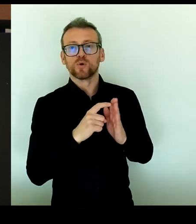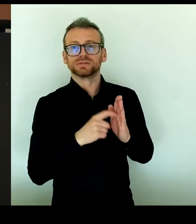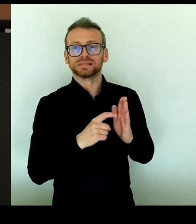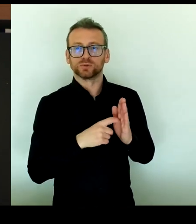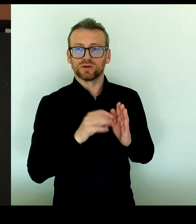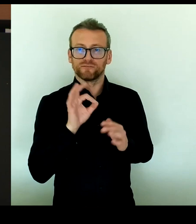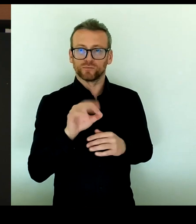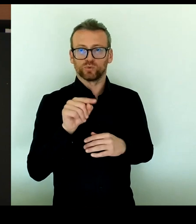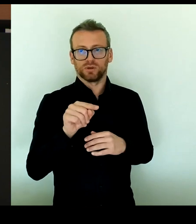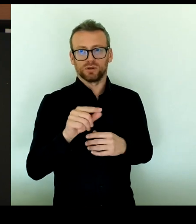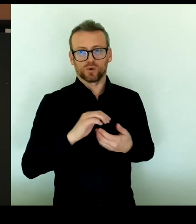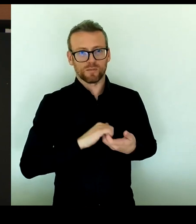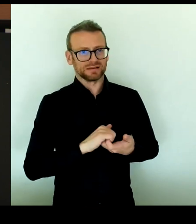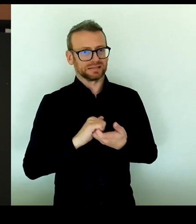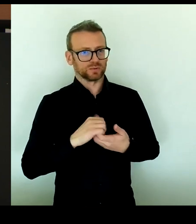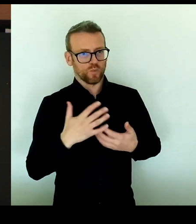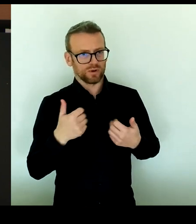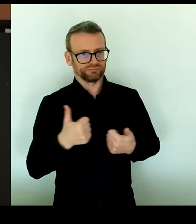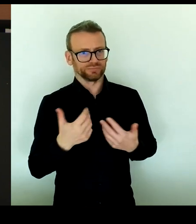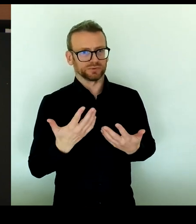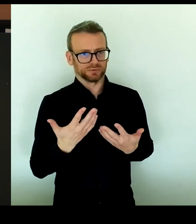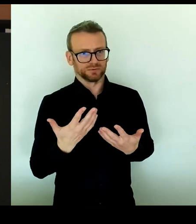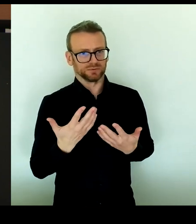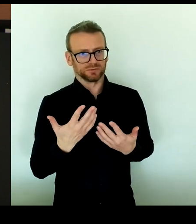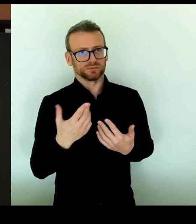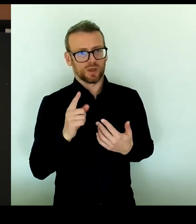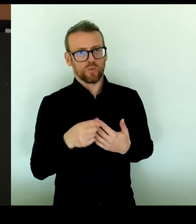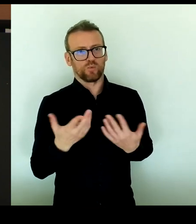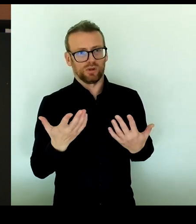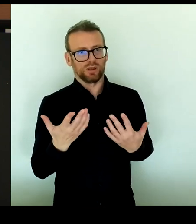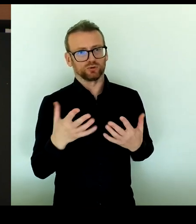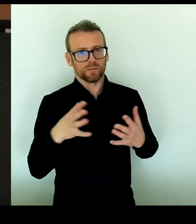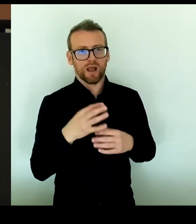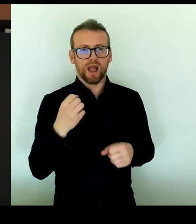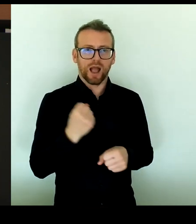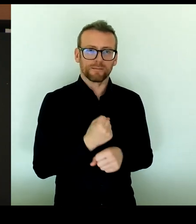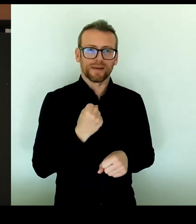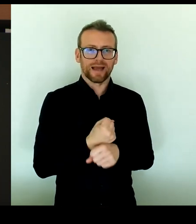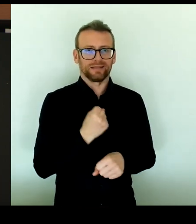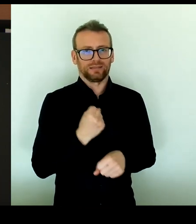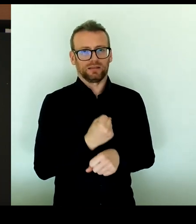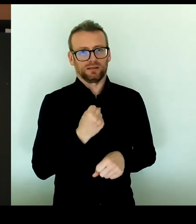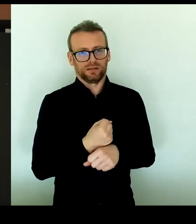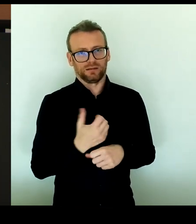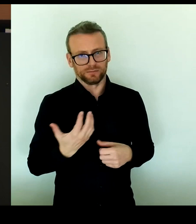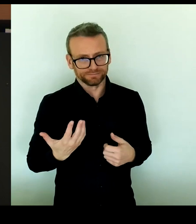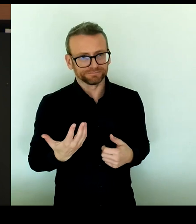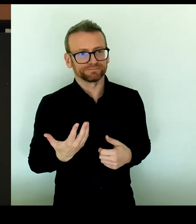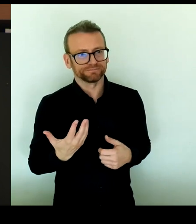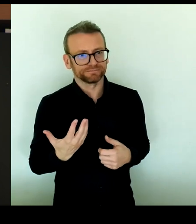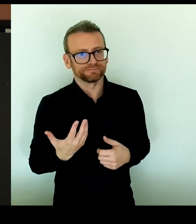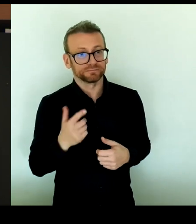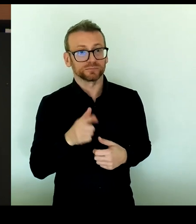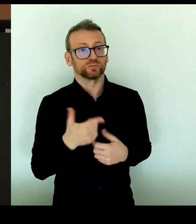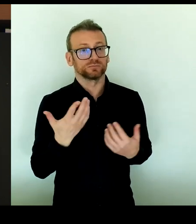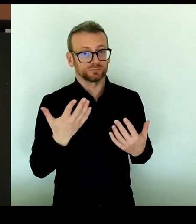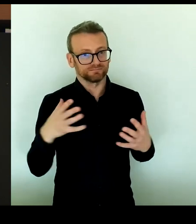und Künstler. Aber auch die nicht in diesen Strukturen organisierten Akteurn der freien Szene,